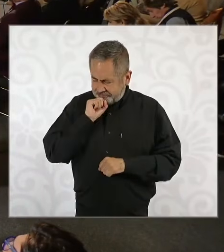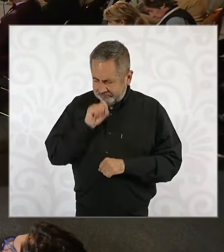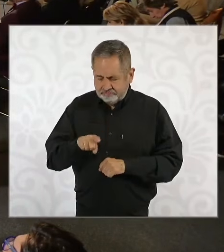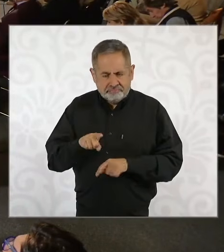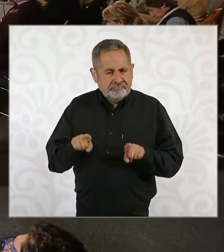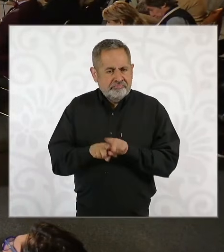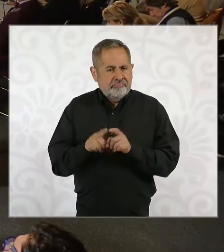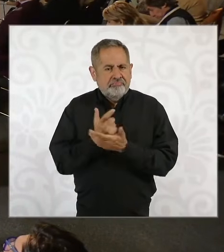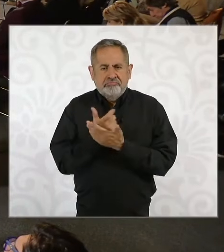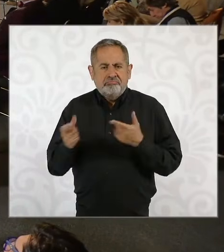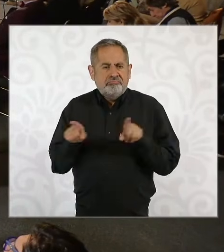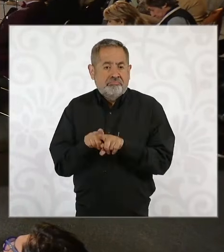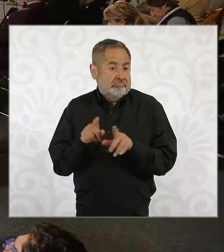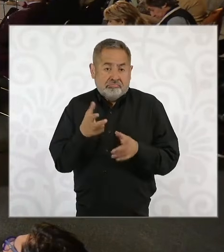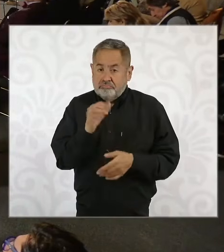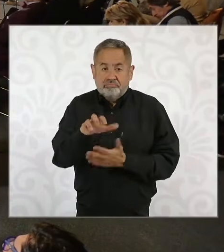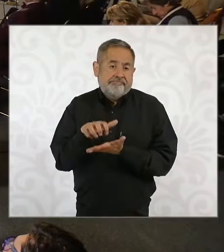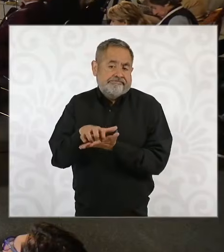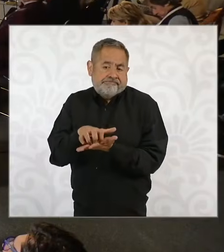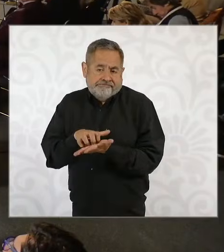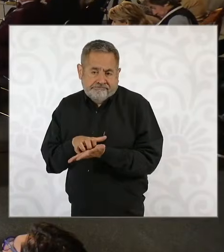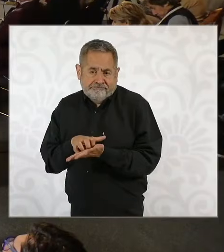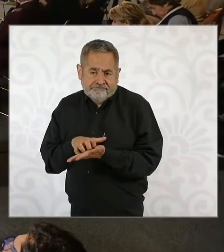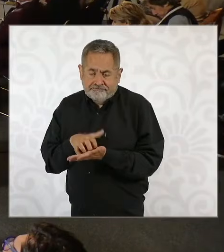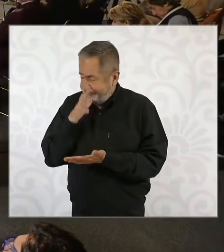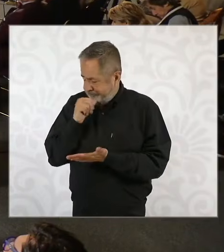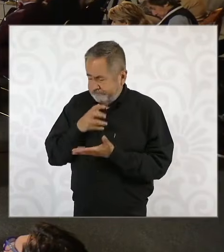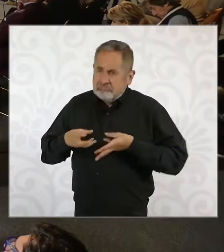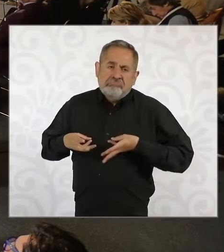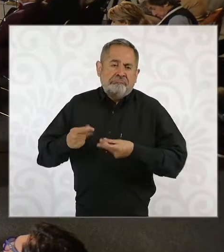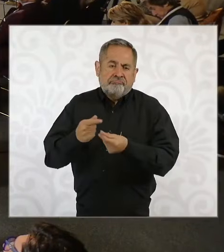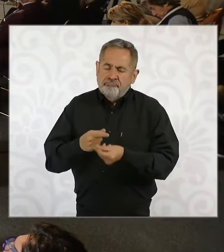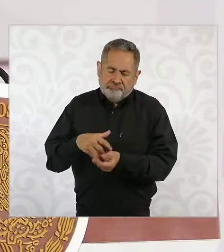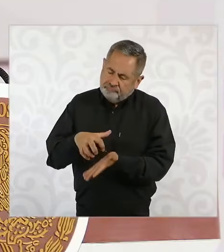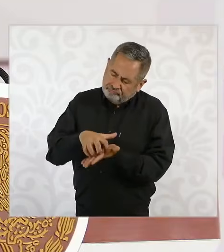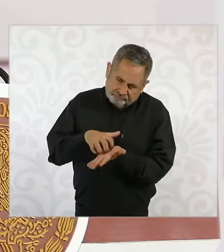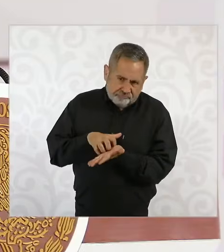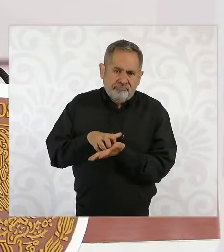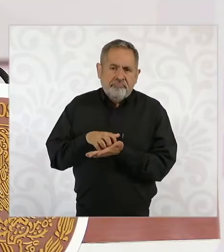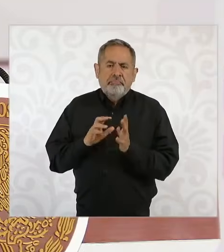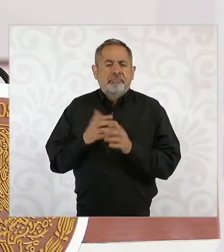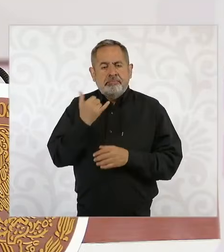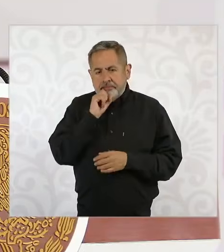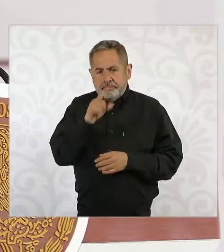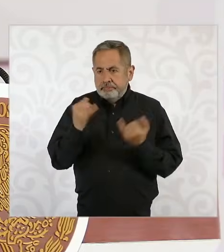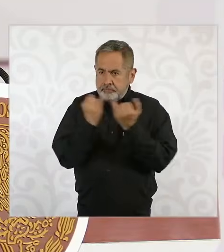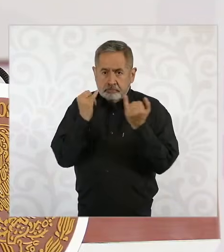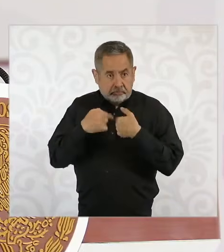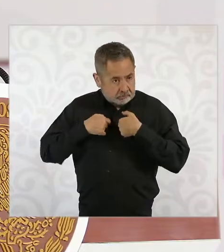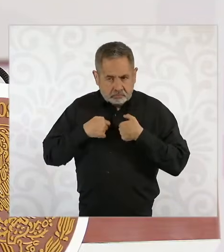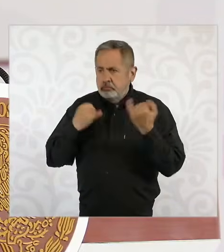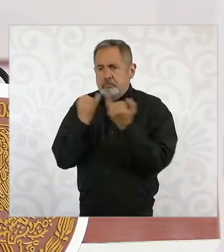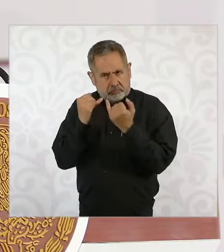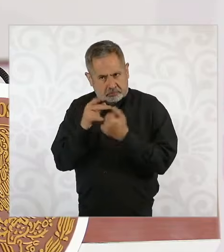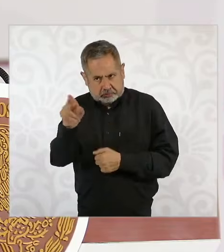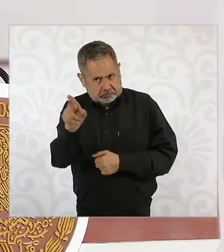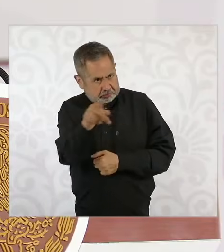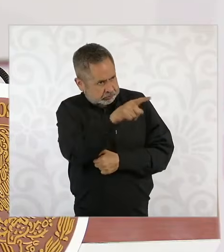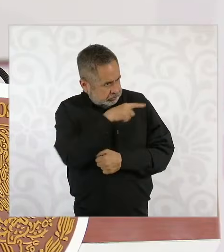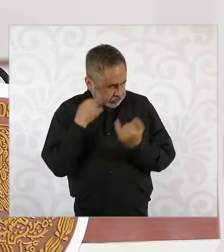y es parte de la austeridad. Entonces, e esperamos lo mismo de otras instancias.